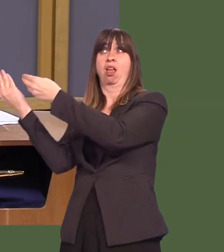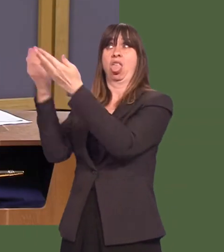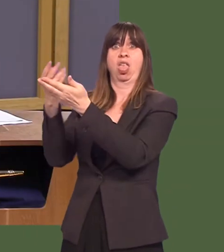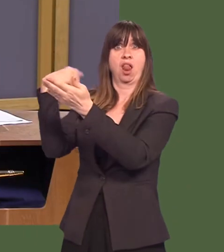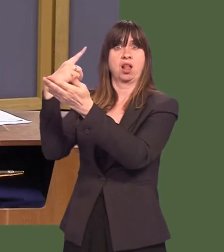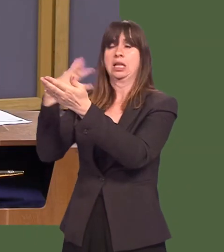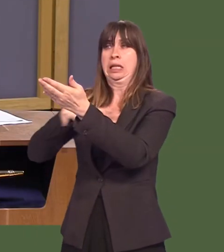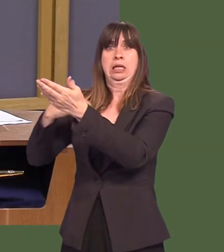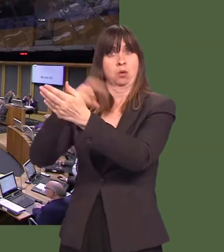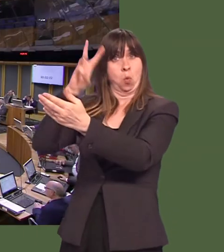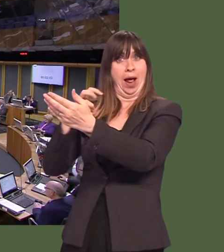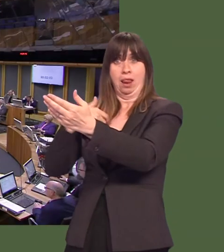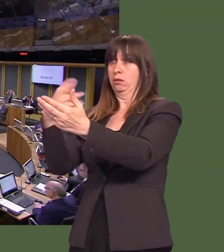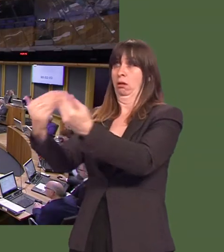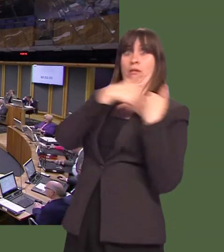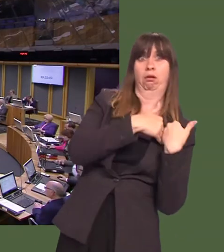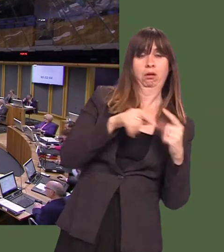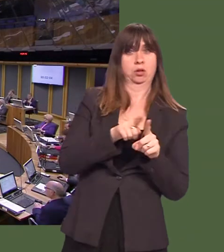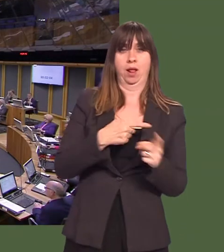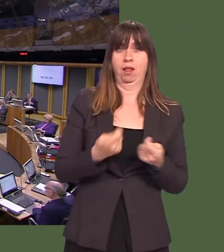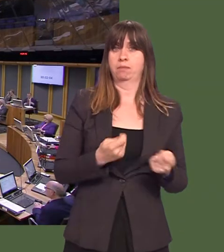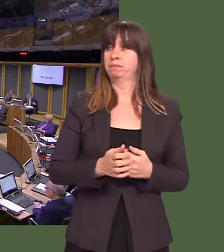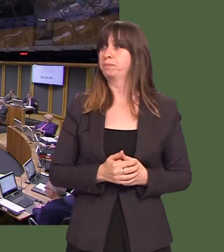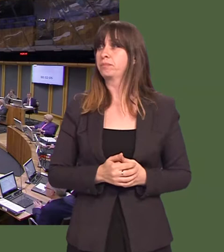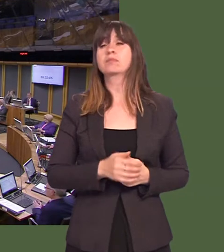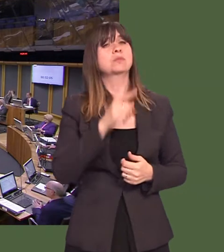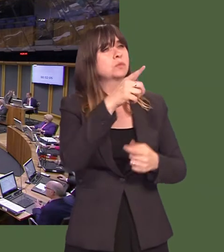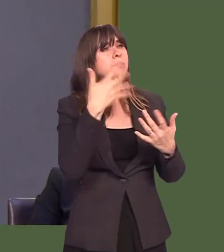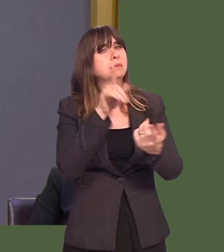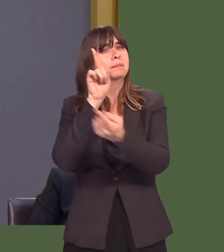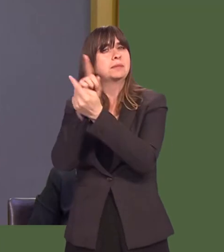Jeremy Miles: When the external affairs committee visited Brussels last year, we met with the